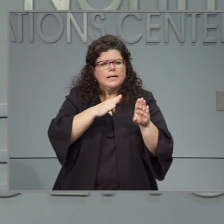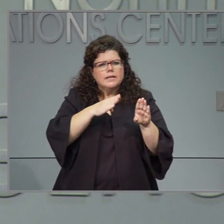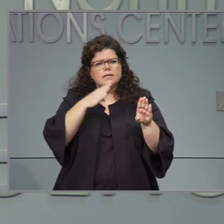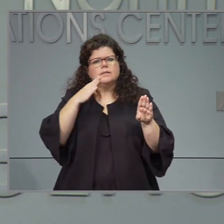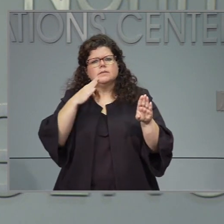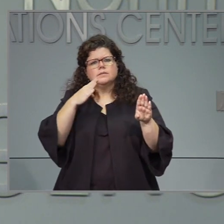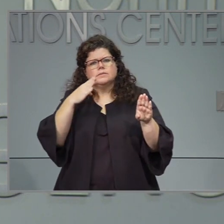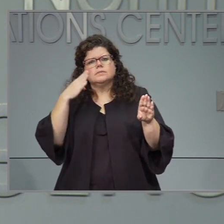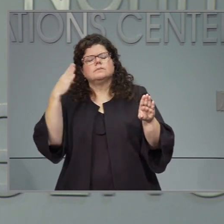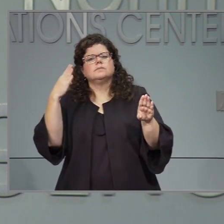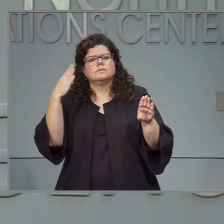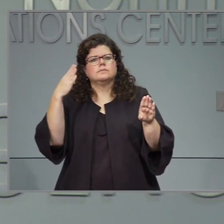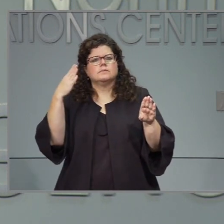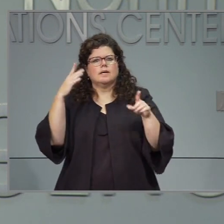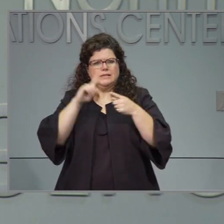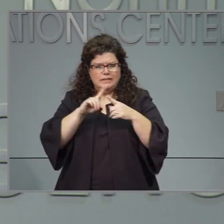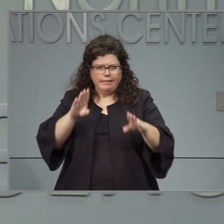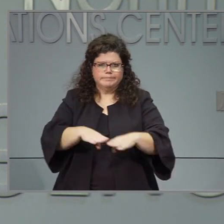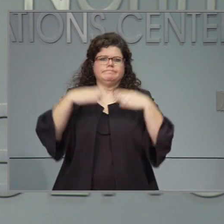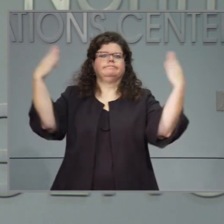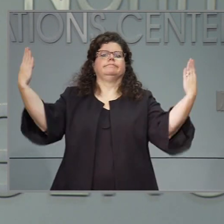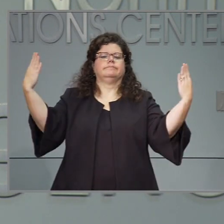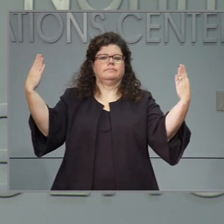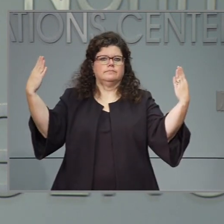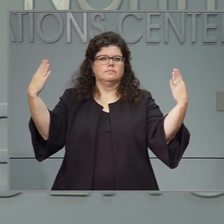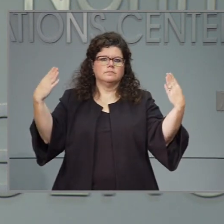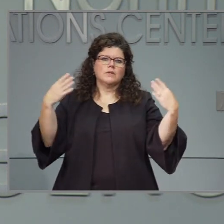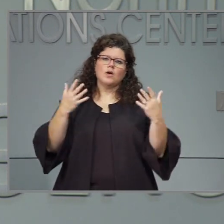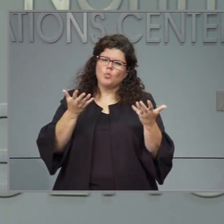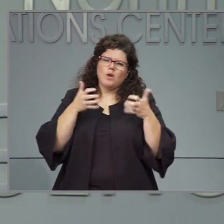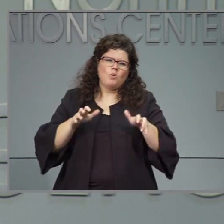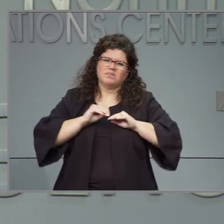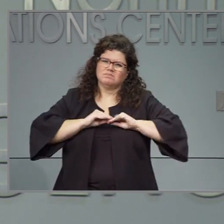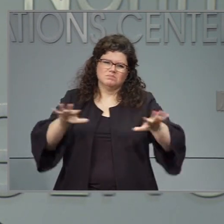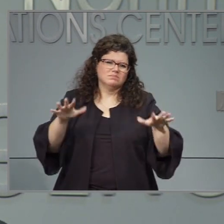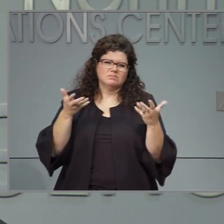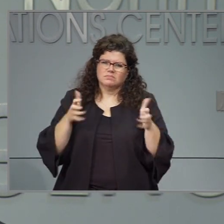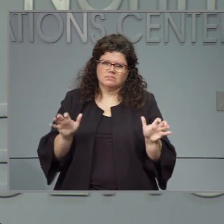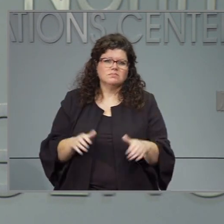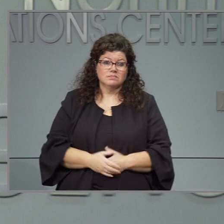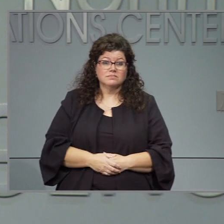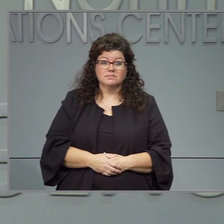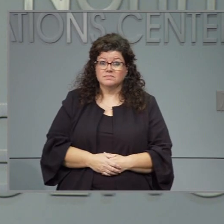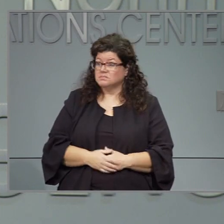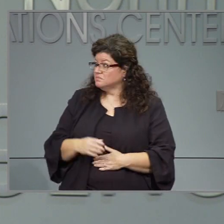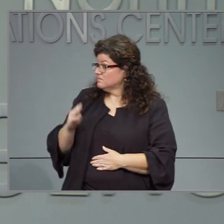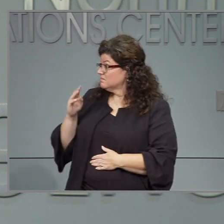apertura gradual para qué se puedan abrir de nuevo todo el toda la economía y a la vez proteger a las personas del